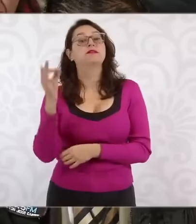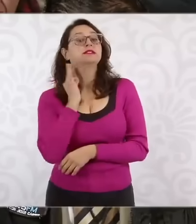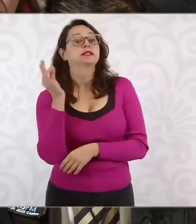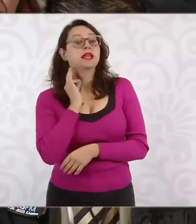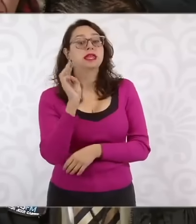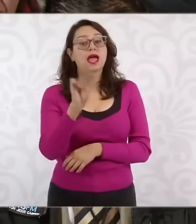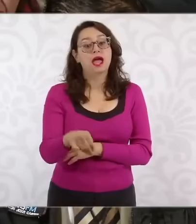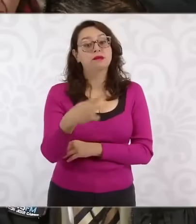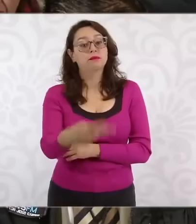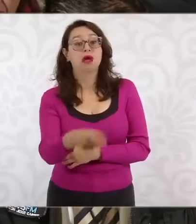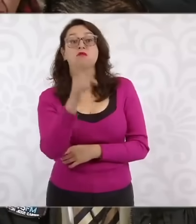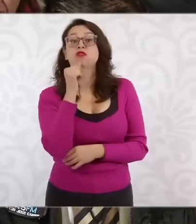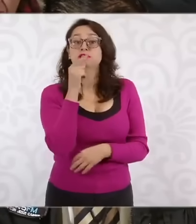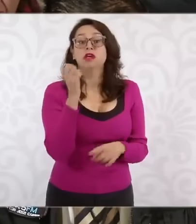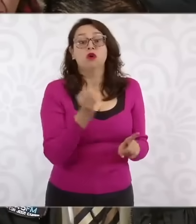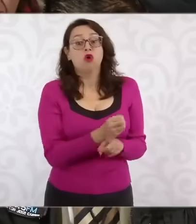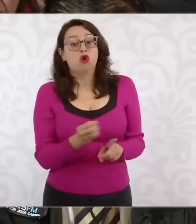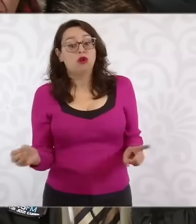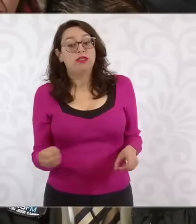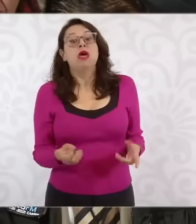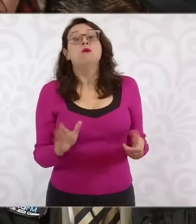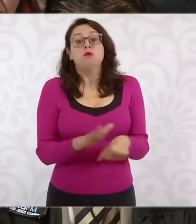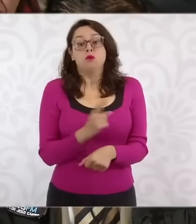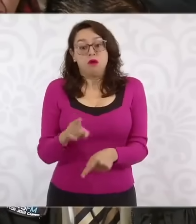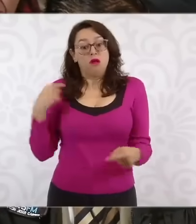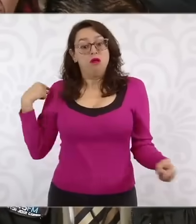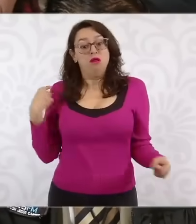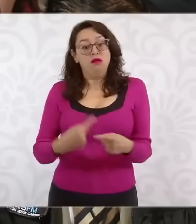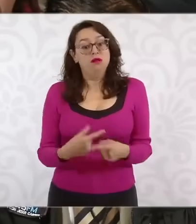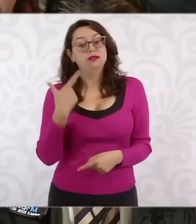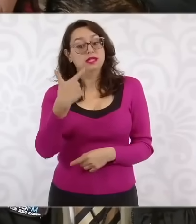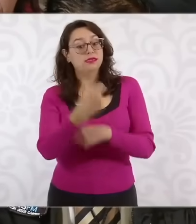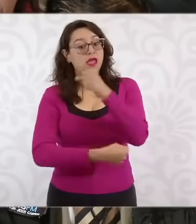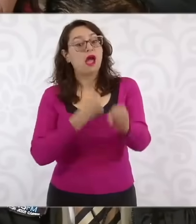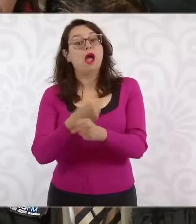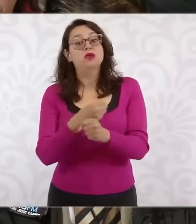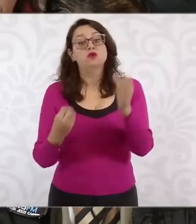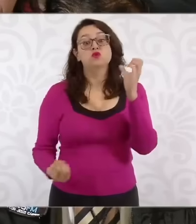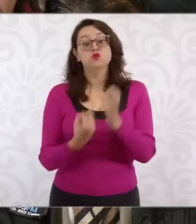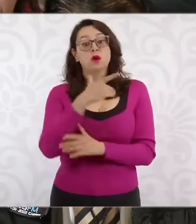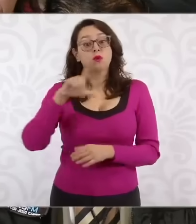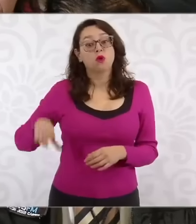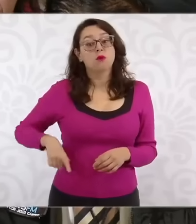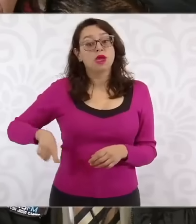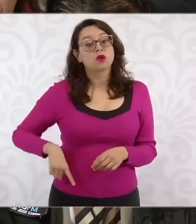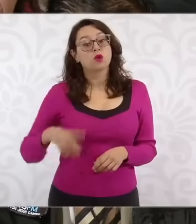porque ahorita han transcurrido 7 años de de este proyecto eh político de la cuarta transformación